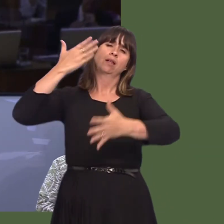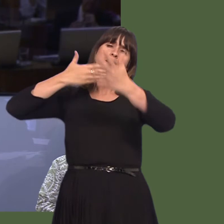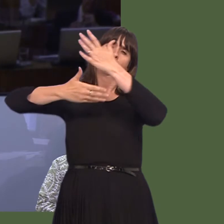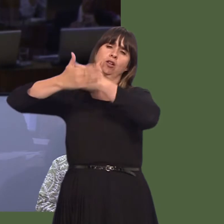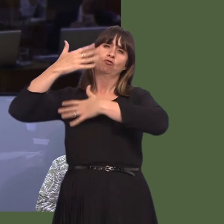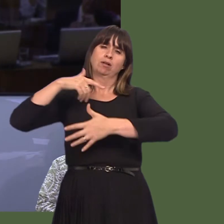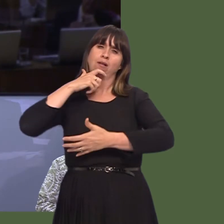back a long way.